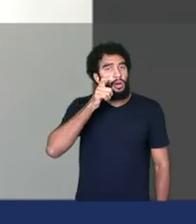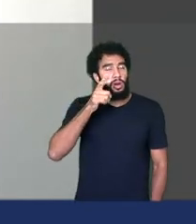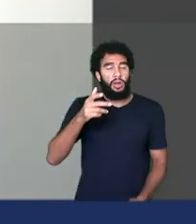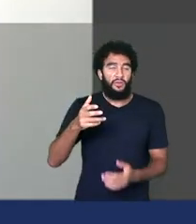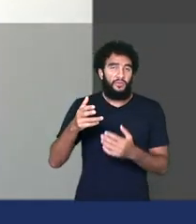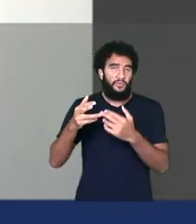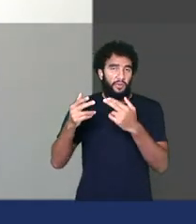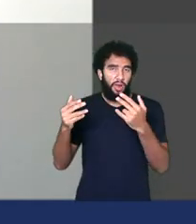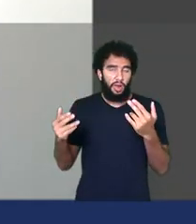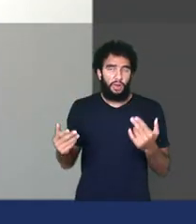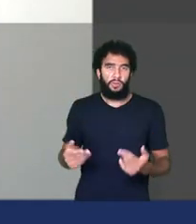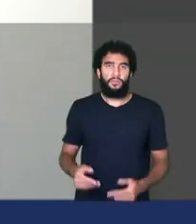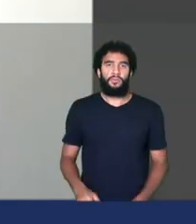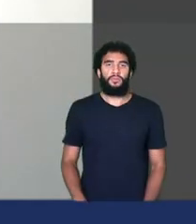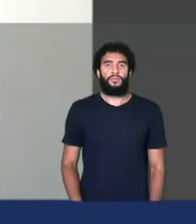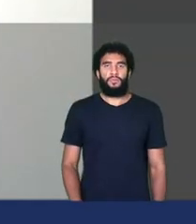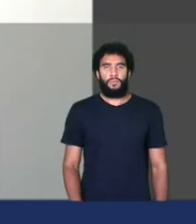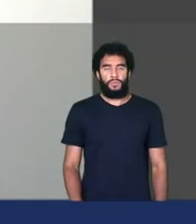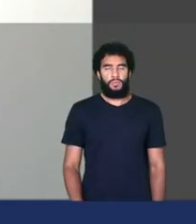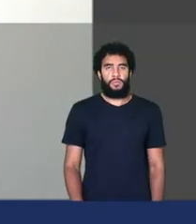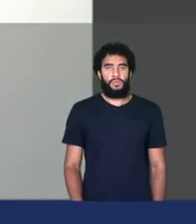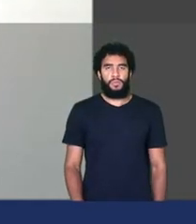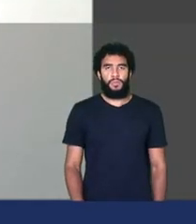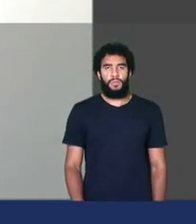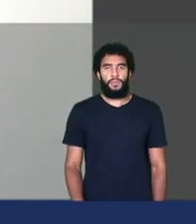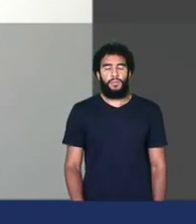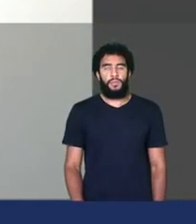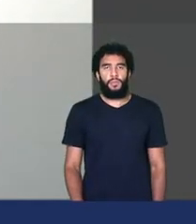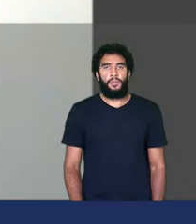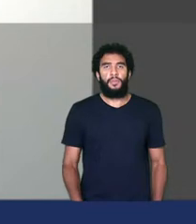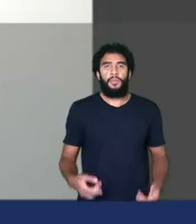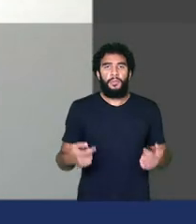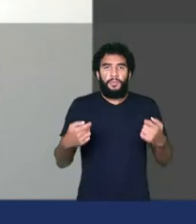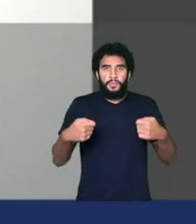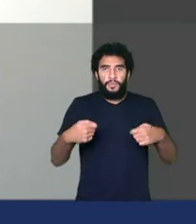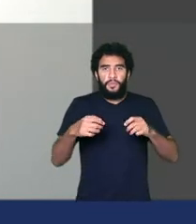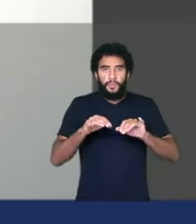APOSTAS ESPORTIVAS, ESTÃO EM INTERESSES INCONVENÇO ÁVEIS. É PRECISO DIZER QUE NÃO É